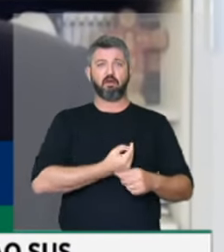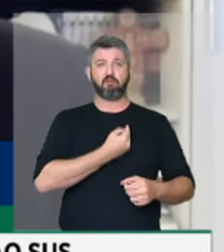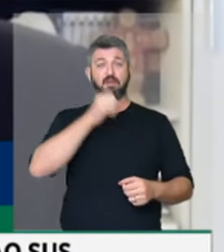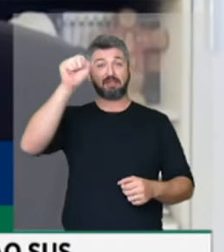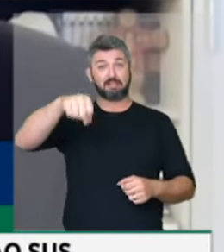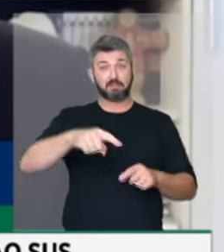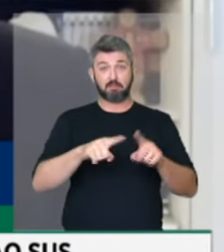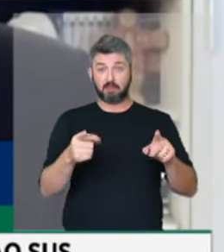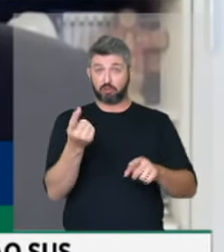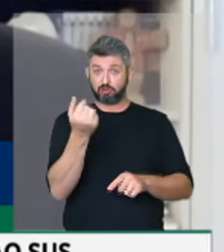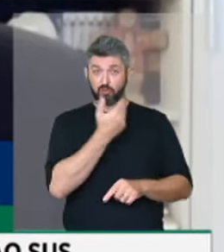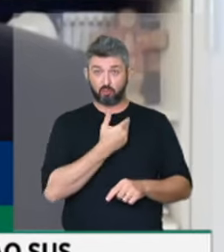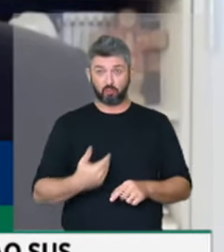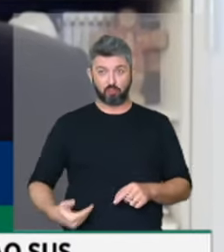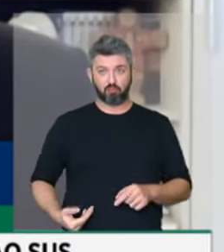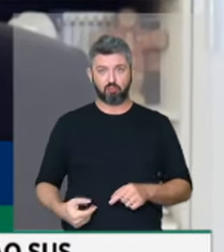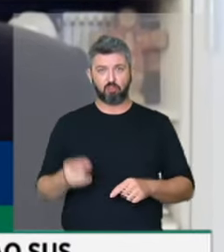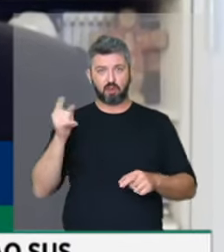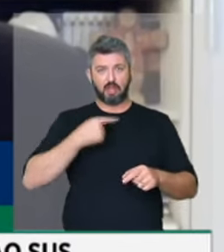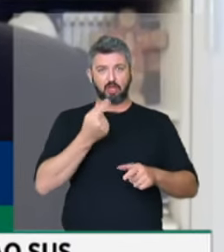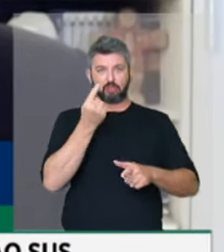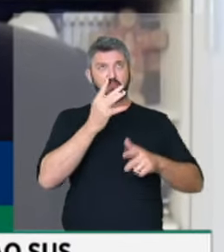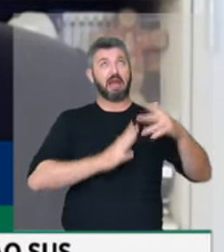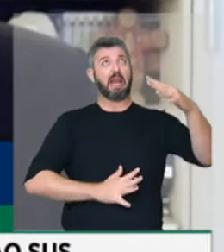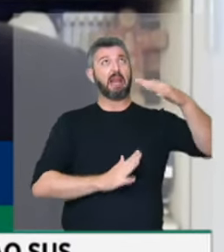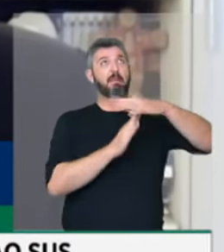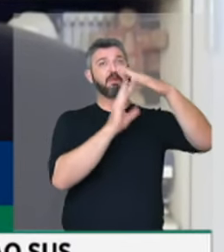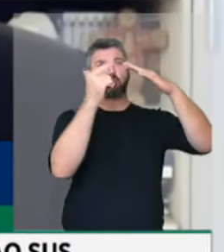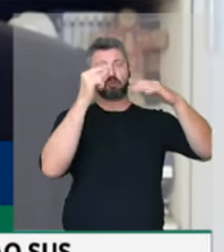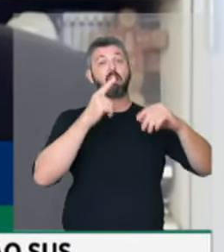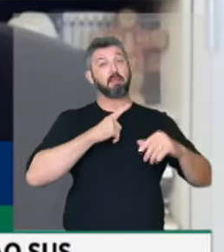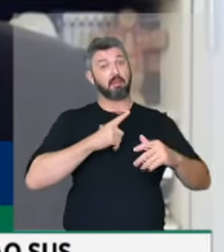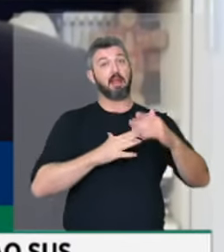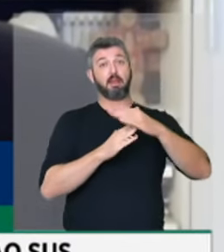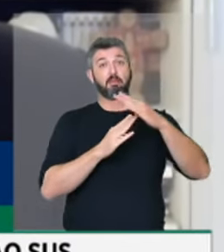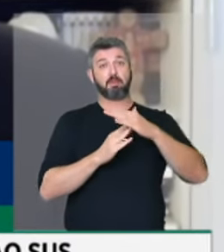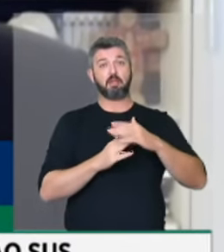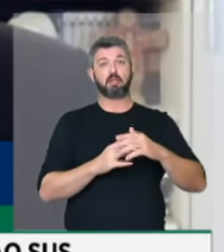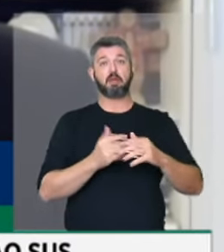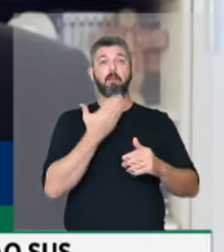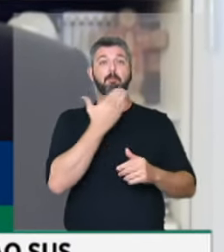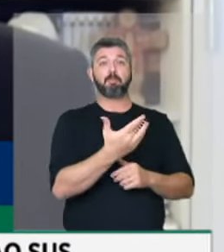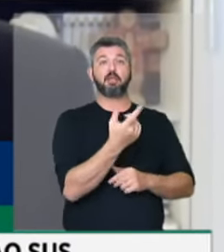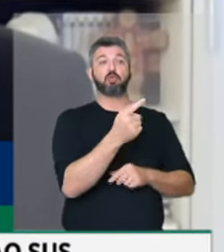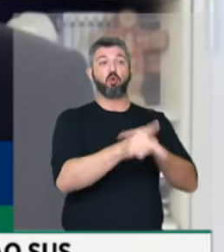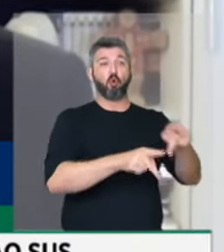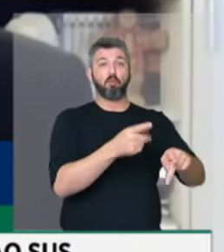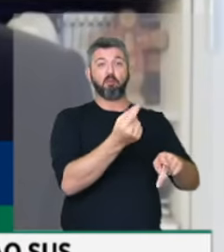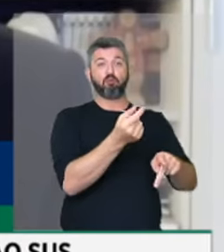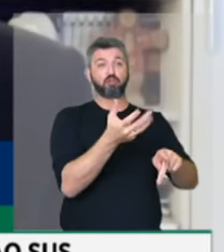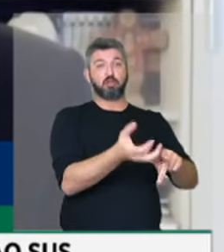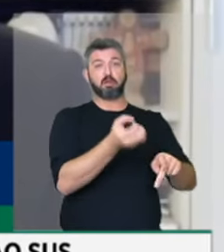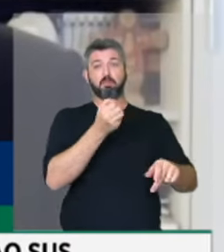FUNDO, ESTAMOS FALANDO DE DINHEIRO QUE PERTENE AO POVO BRASILEIRO, NO MOMENTO QUE VIVE A MAIOR CRISE DA HISTÓRIA DO PAÍS E NÃO COLOCAR MINIMAMENTE PAREM É